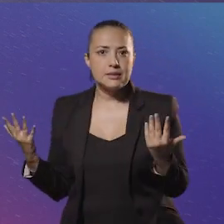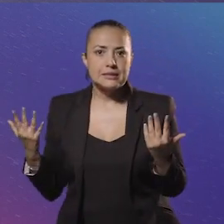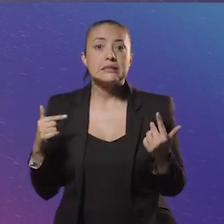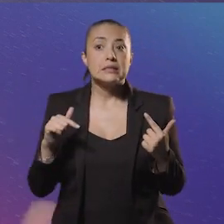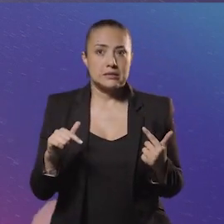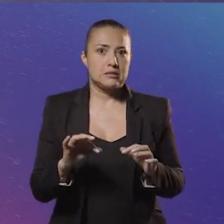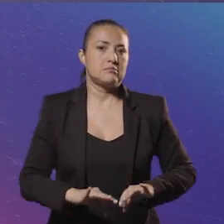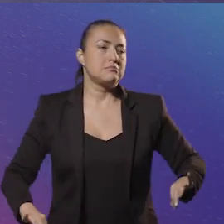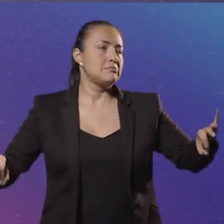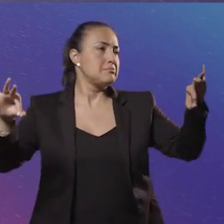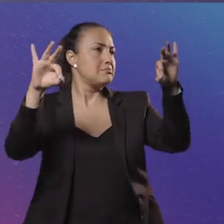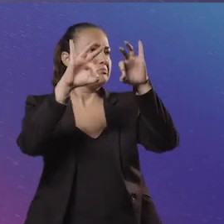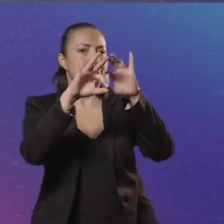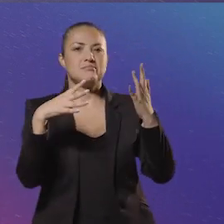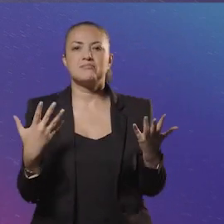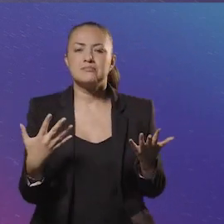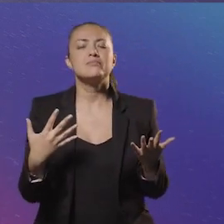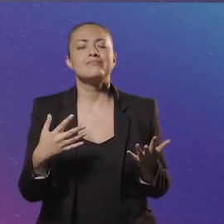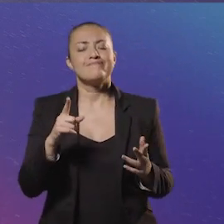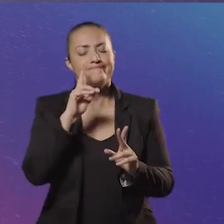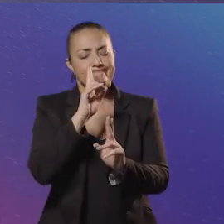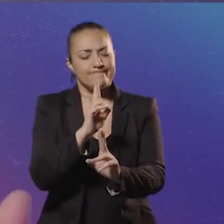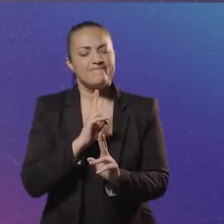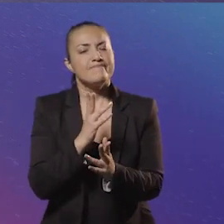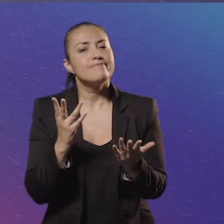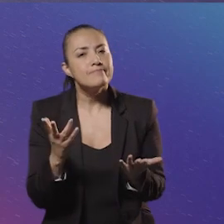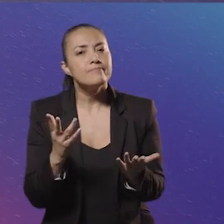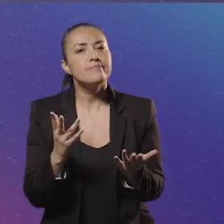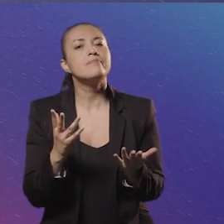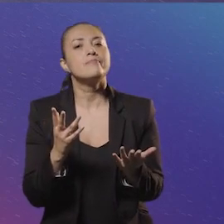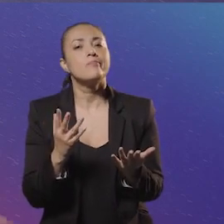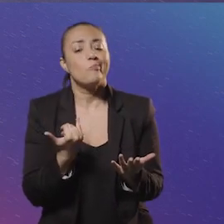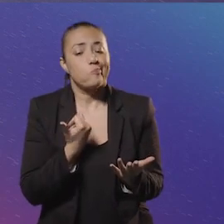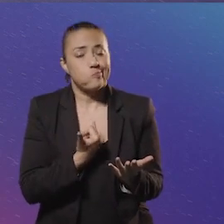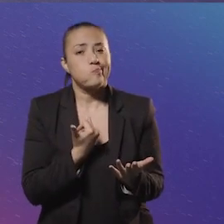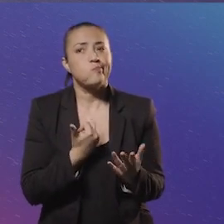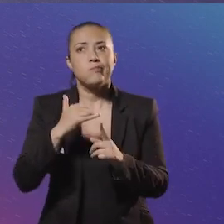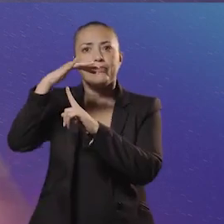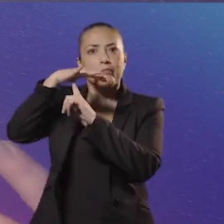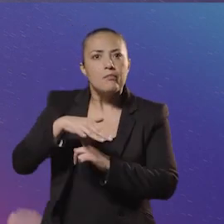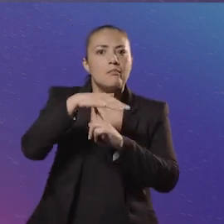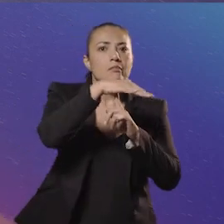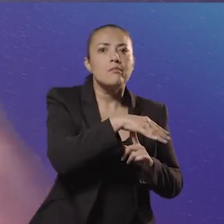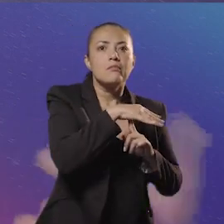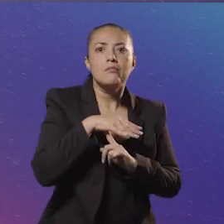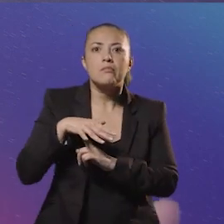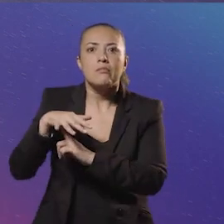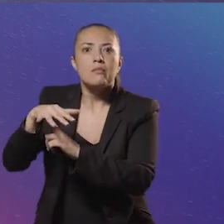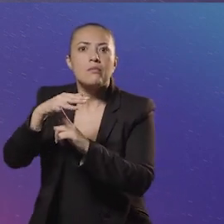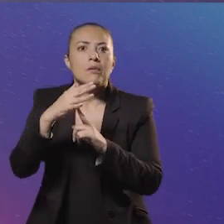Y es una cosa también importante y es reconocer que sufrimos una discriminación que no se puede,